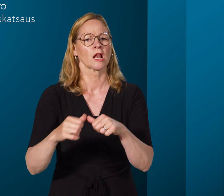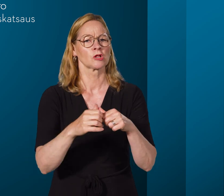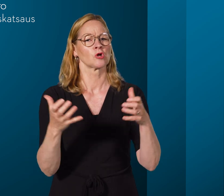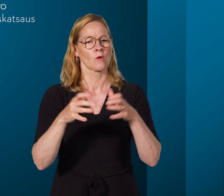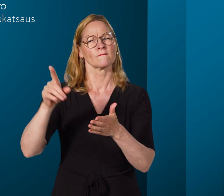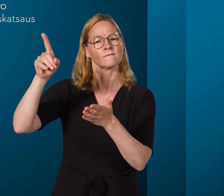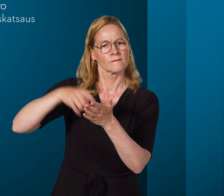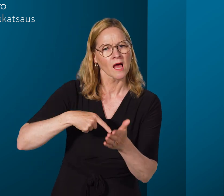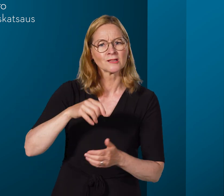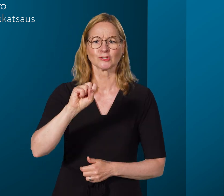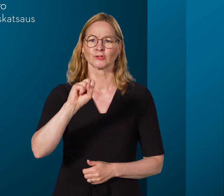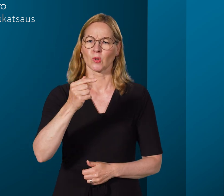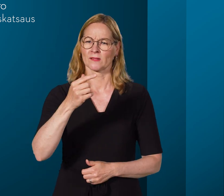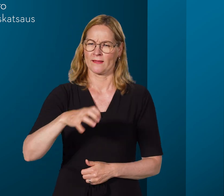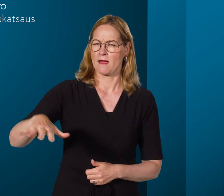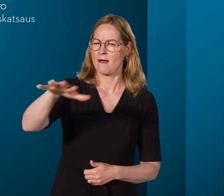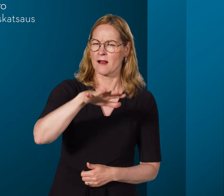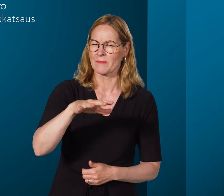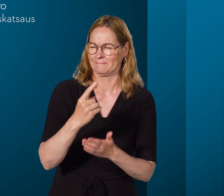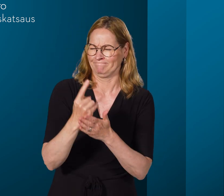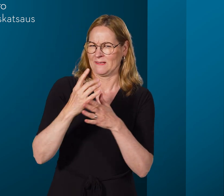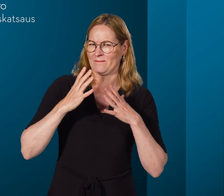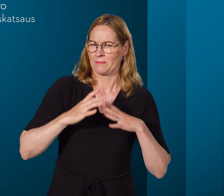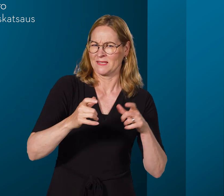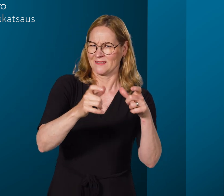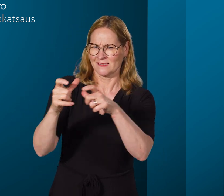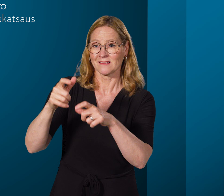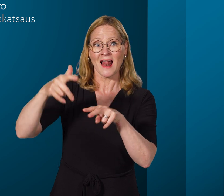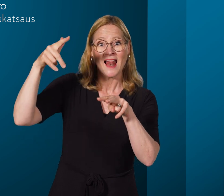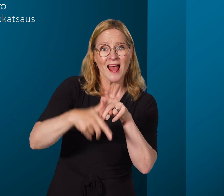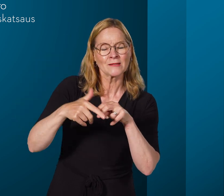Liittokokous vaatii, että sotealan ja erityisesti vammaisjärjestöjen leikkauksia -